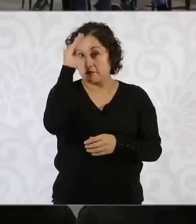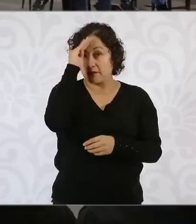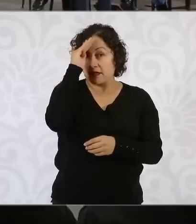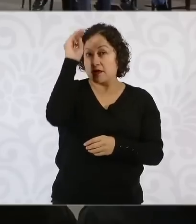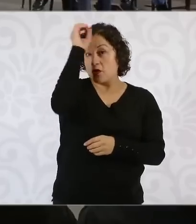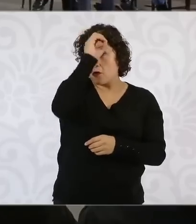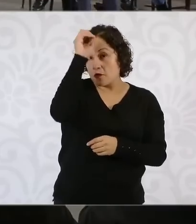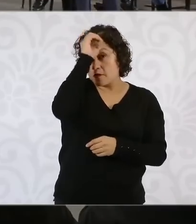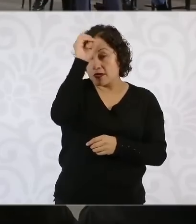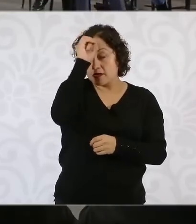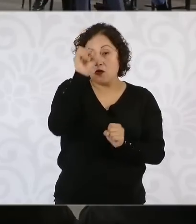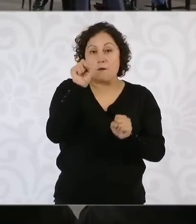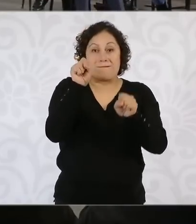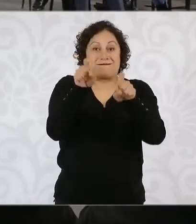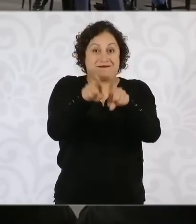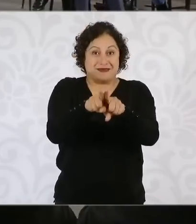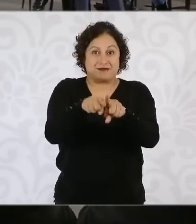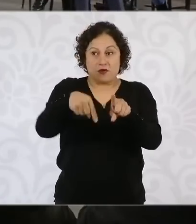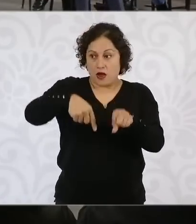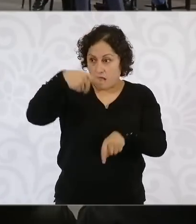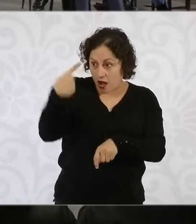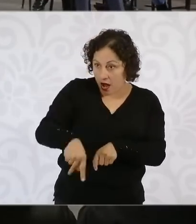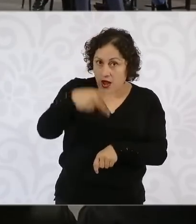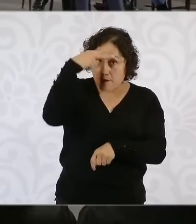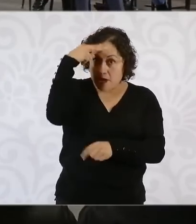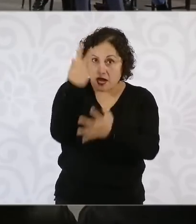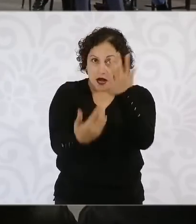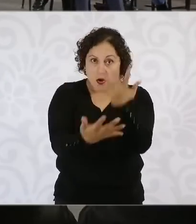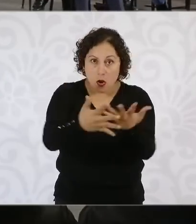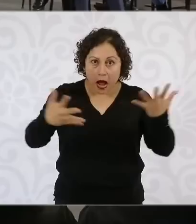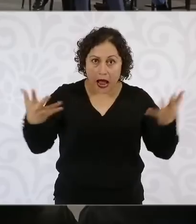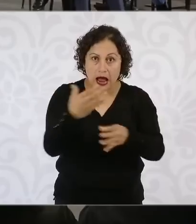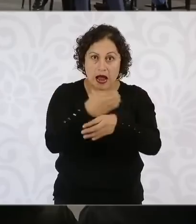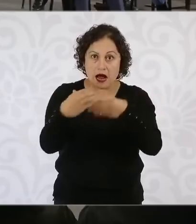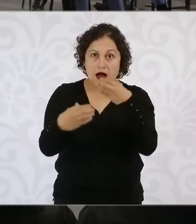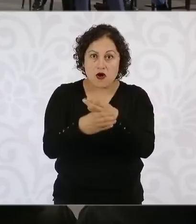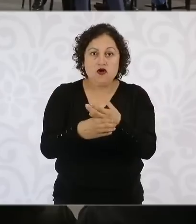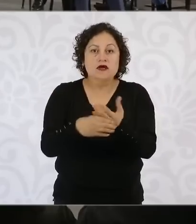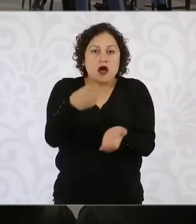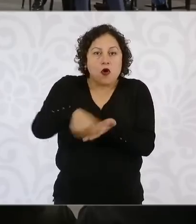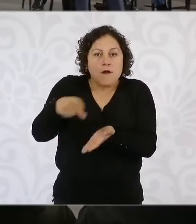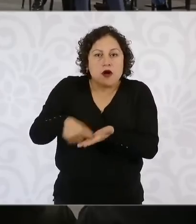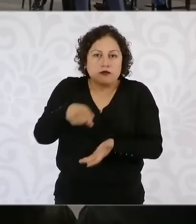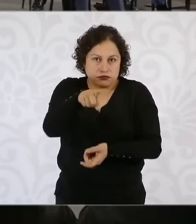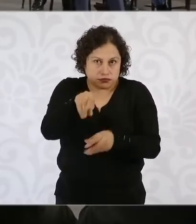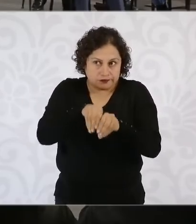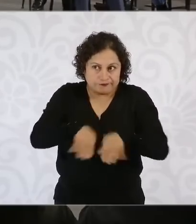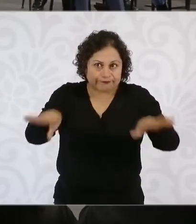productos que se hacen en México para pues no sustituir pero sí empezar a promover y que este